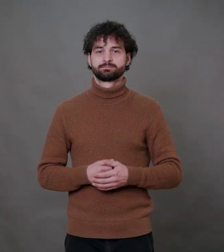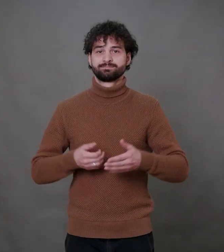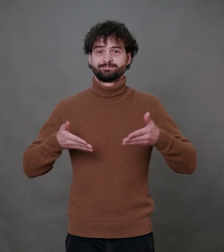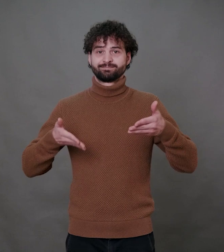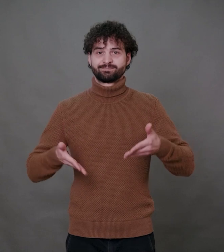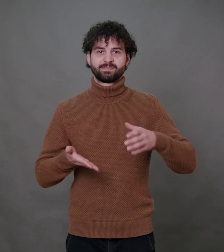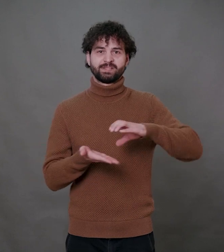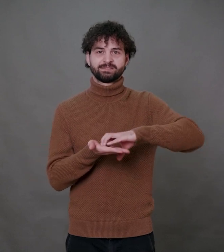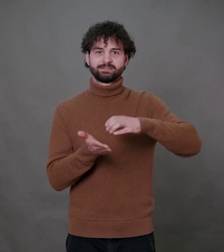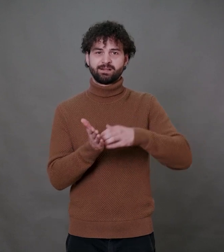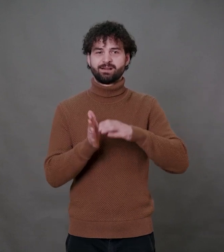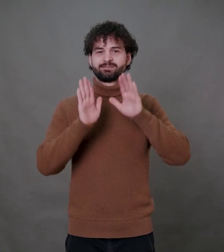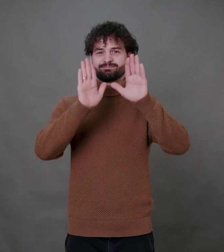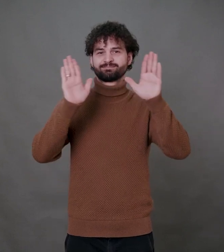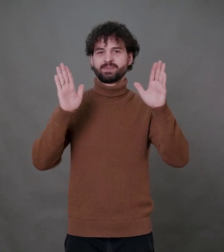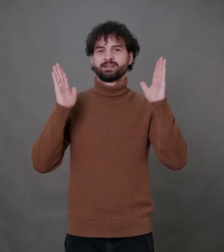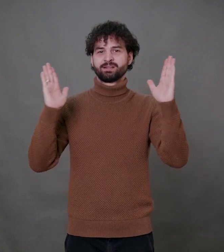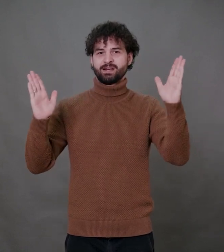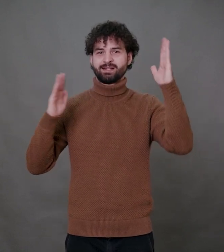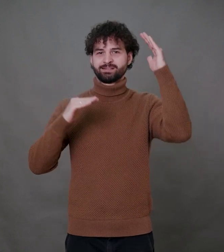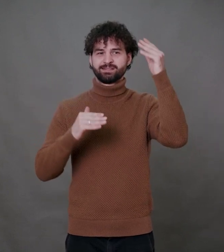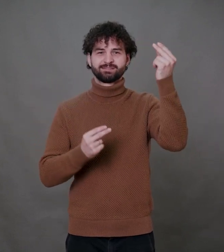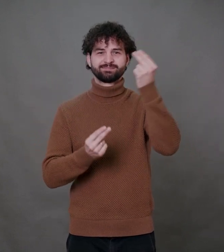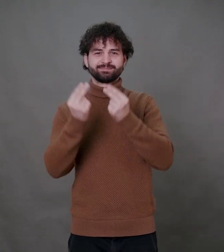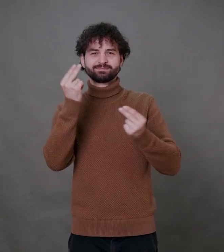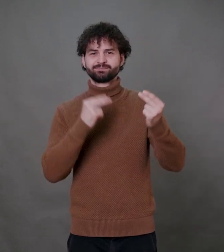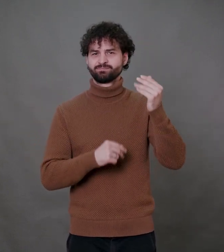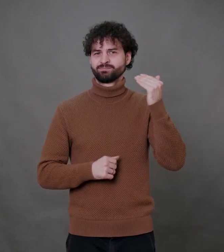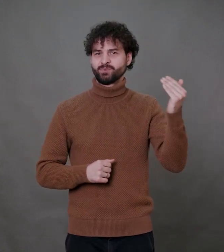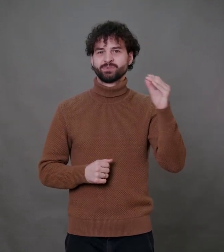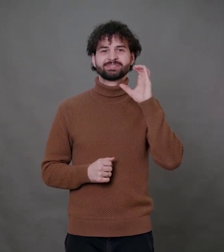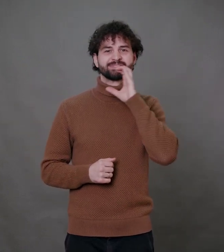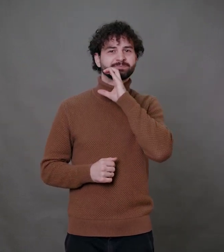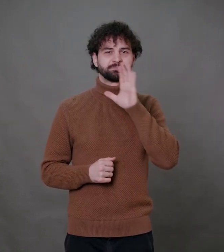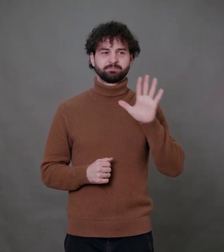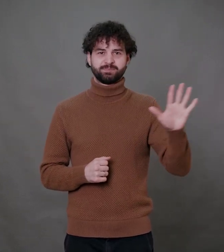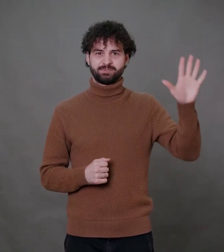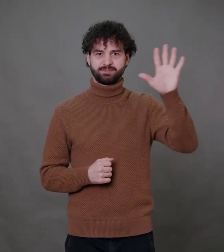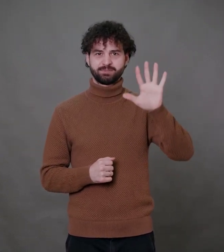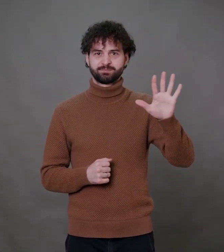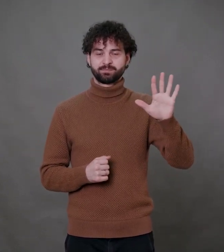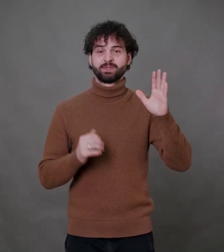В этом зале размещены картины, на которых изображена Сибирь.